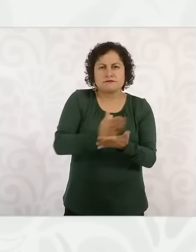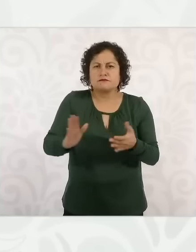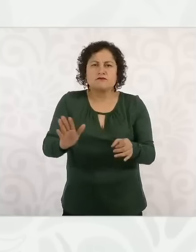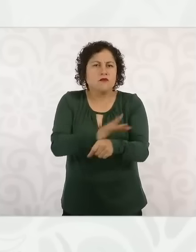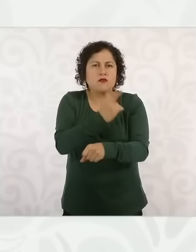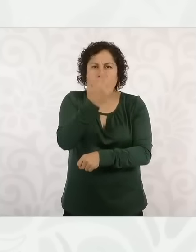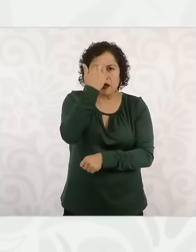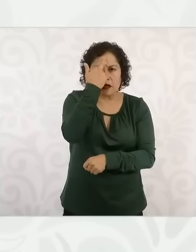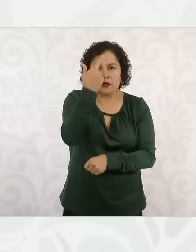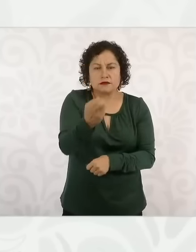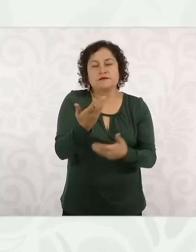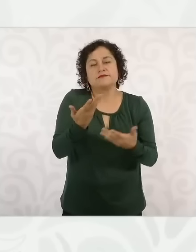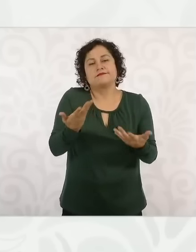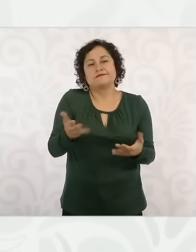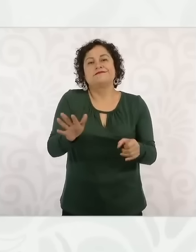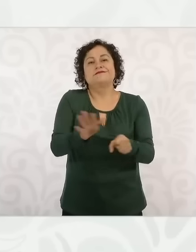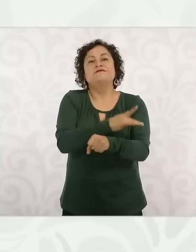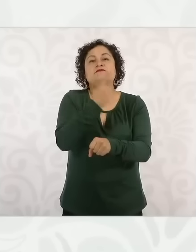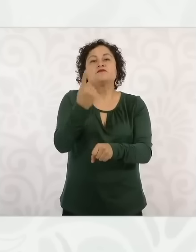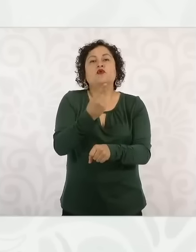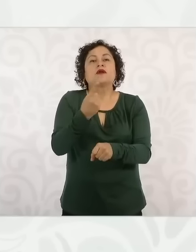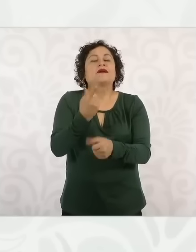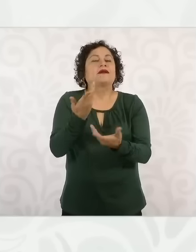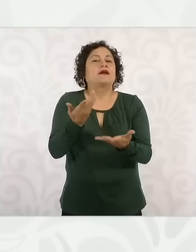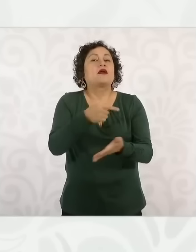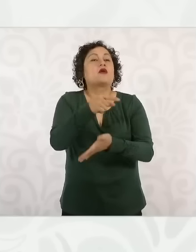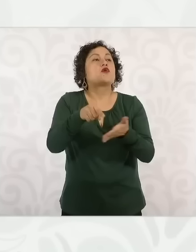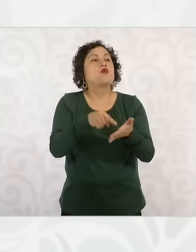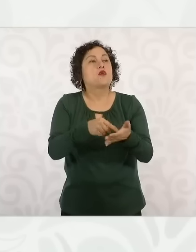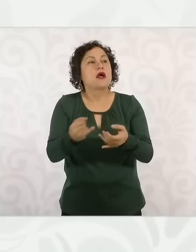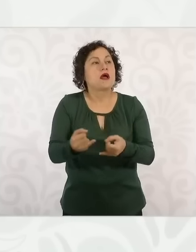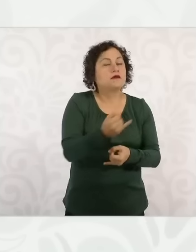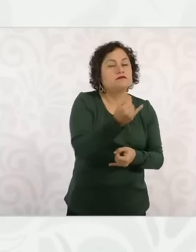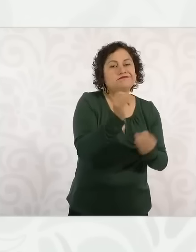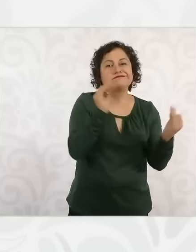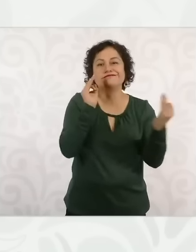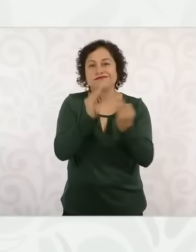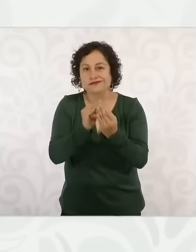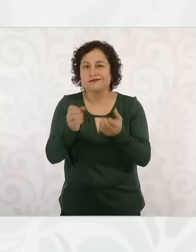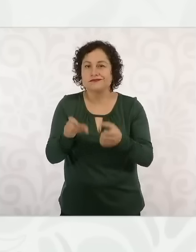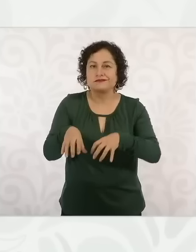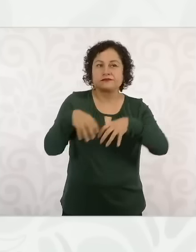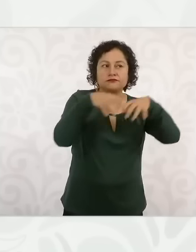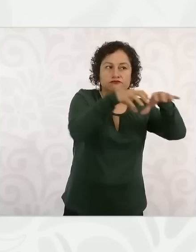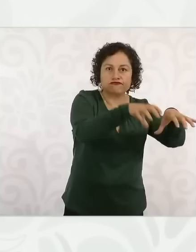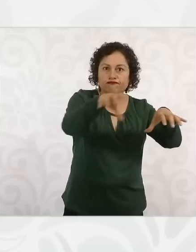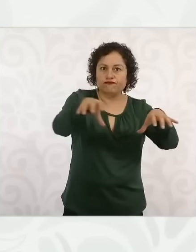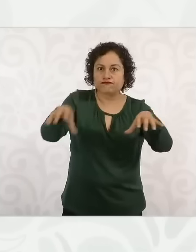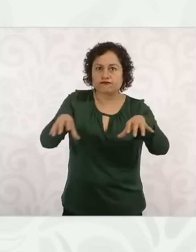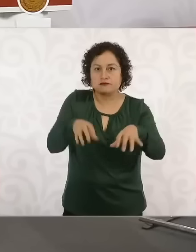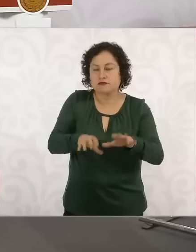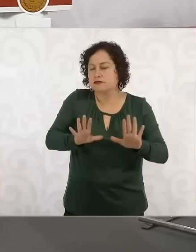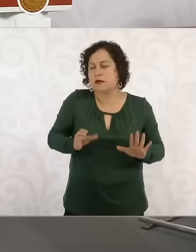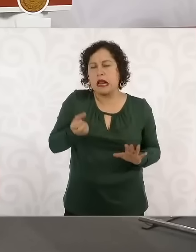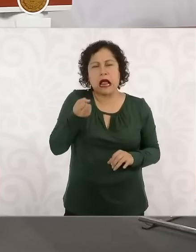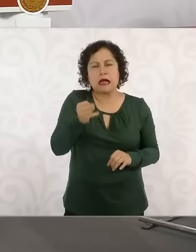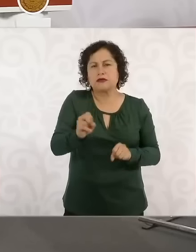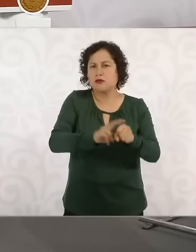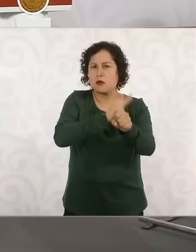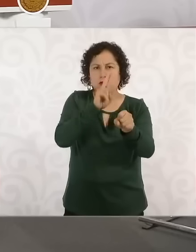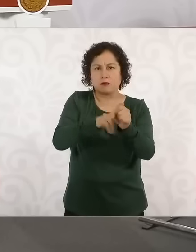equipos y también la definición de los estados es un tema operativo, meramente logístico. Adelante.